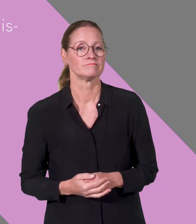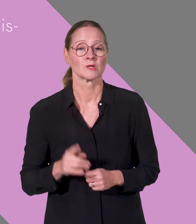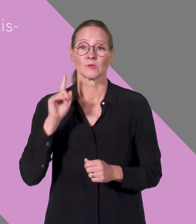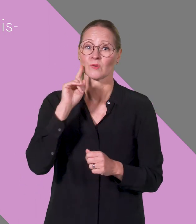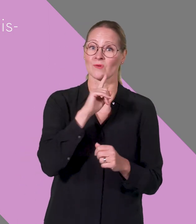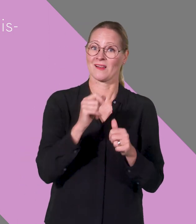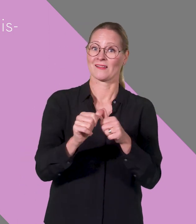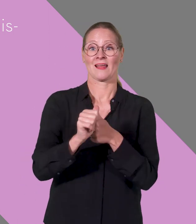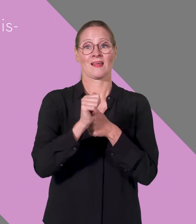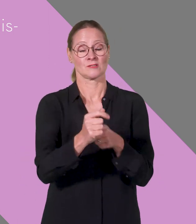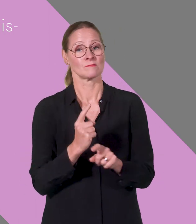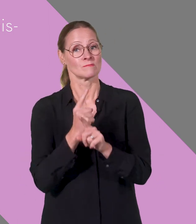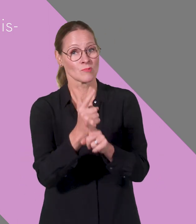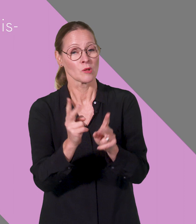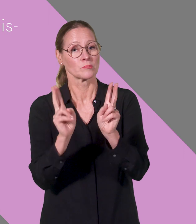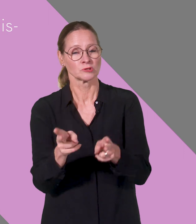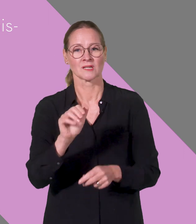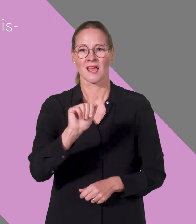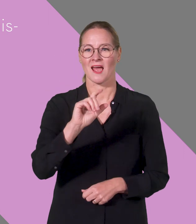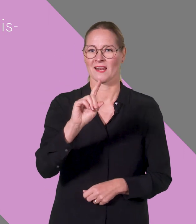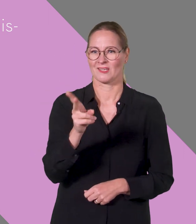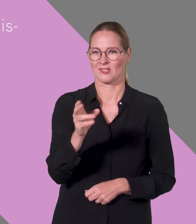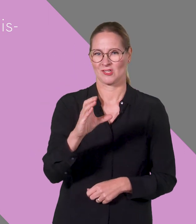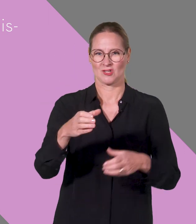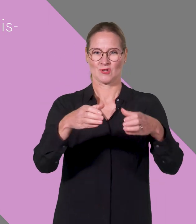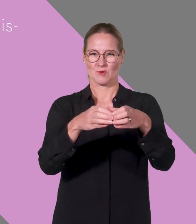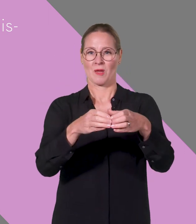Kuurojen Liiton edustajina mukana ovat myös ad hoc -ryhmän -